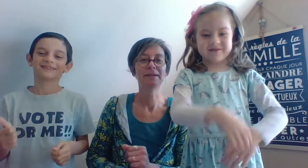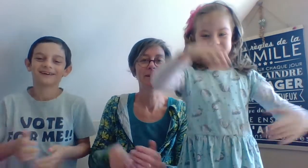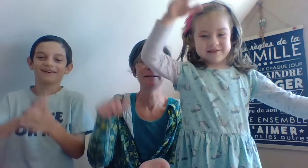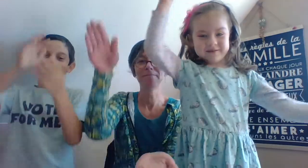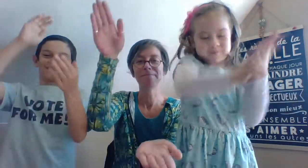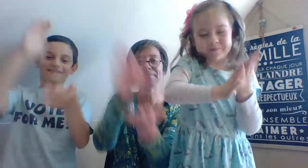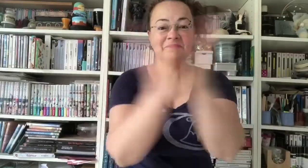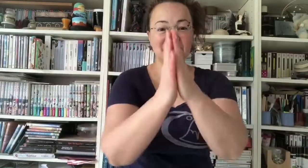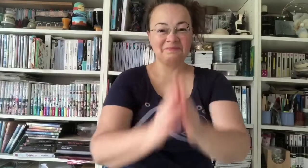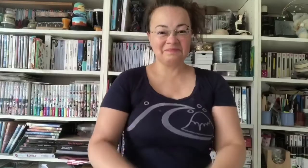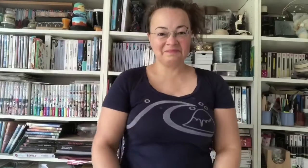*Clap*